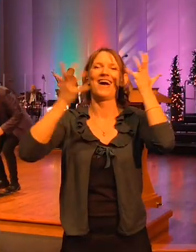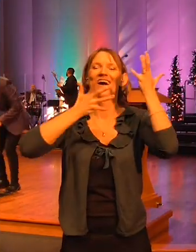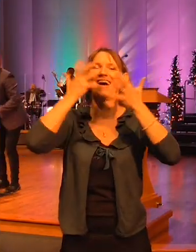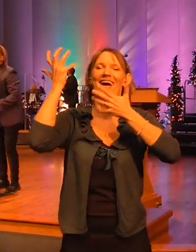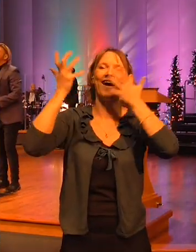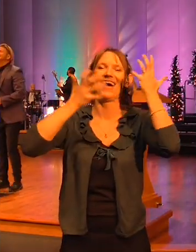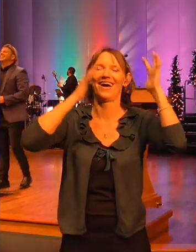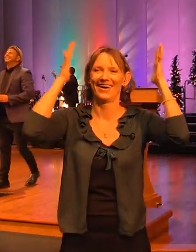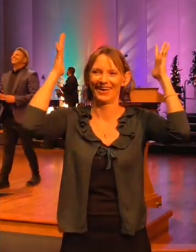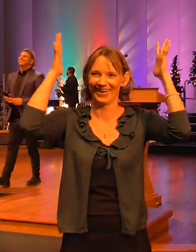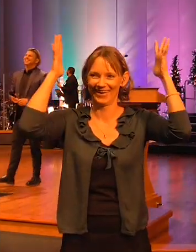Feliz